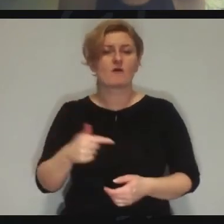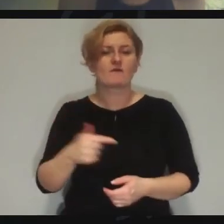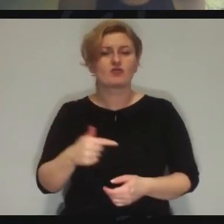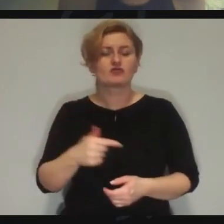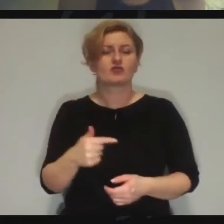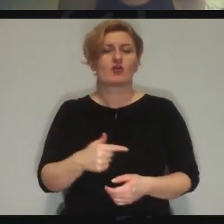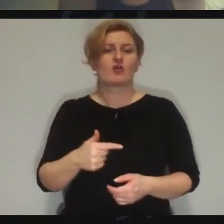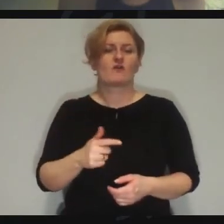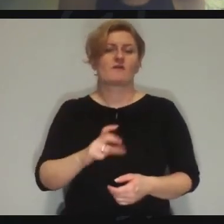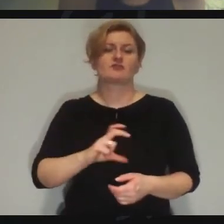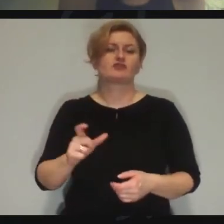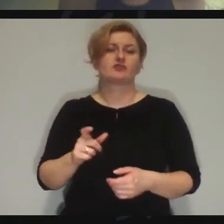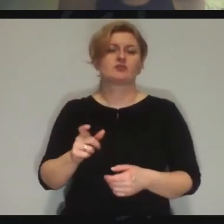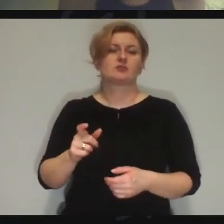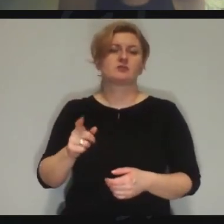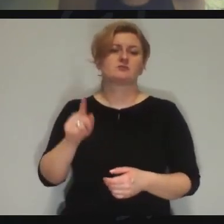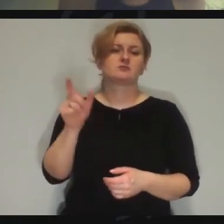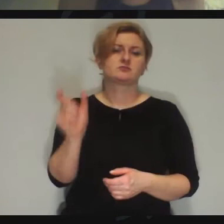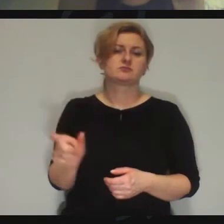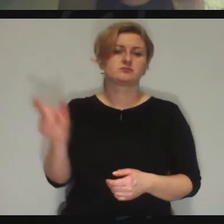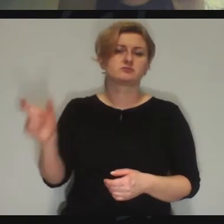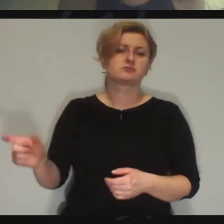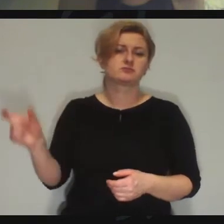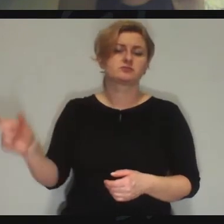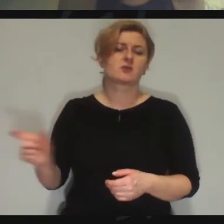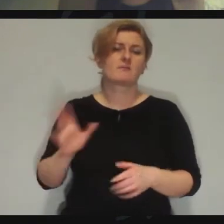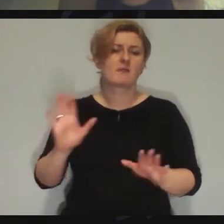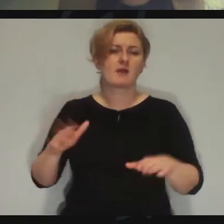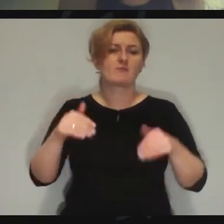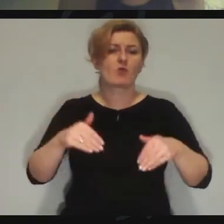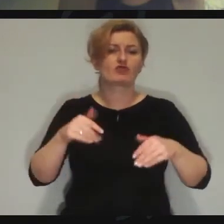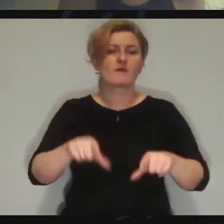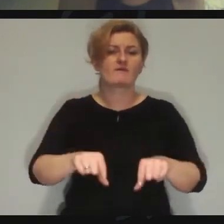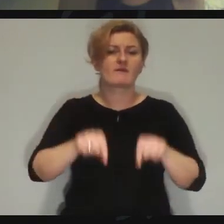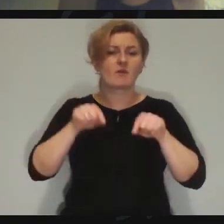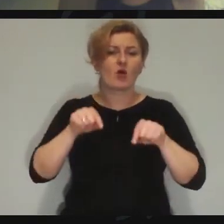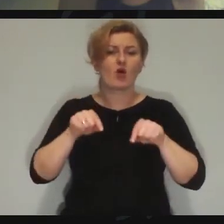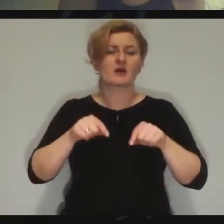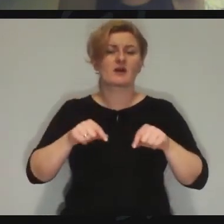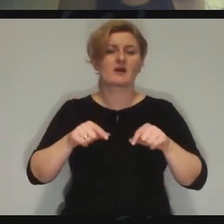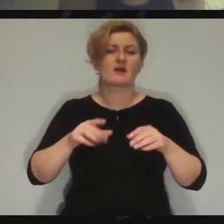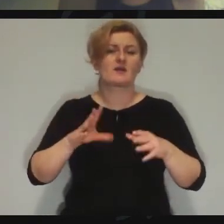Czy mają oni możliwość wyboru jakiejś aktywność wieczorem